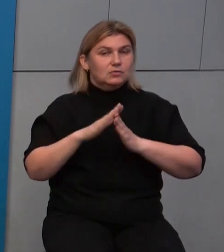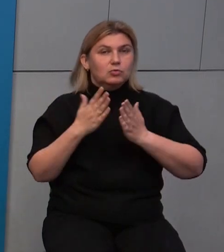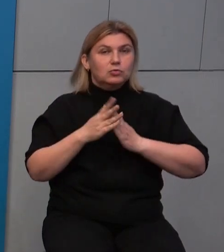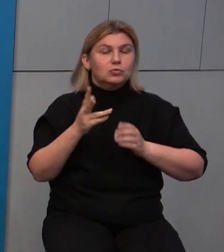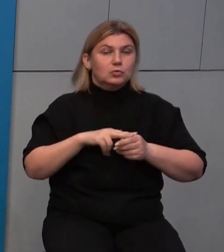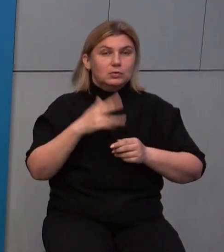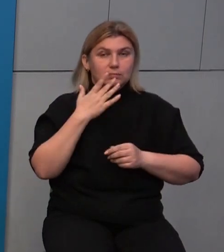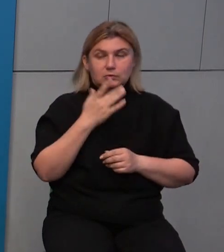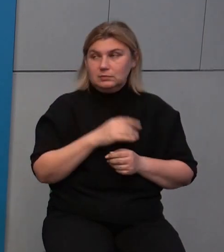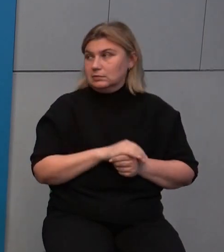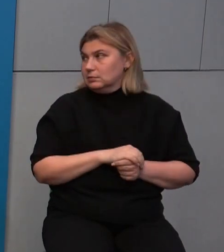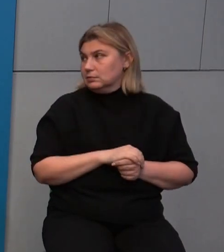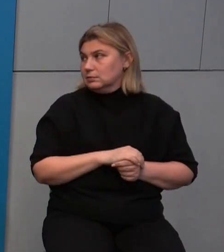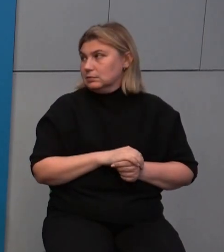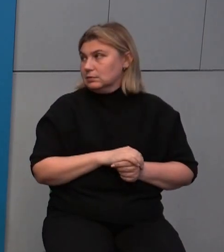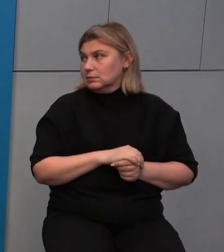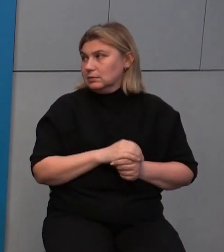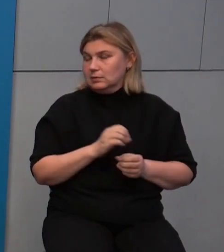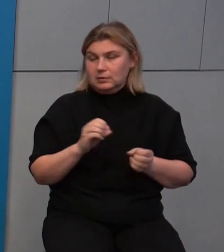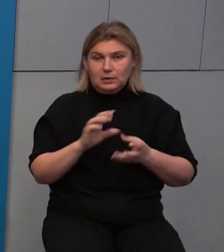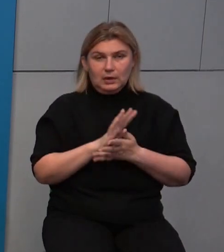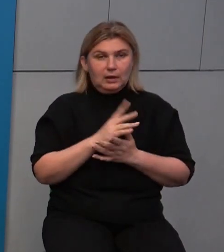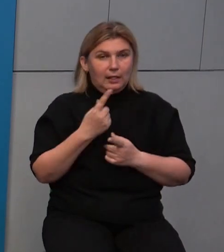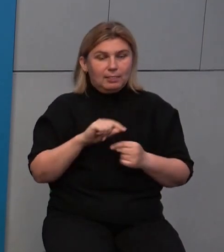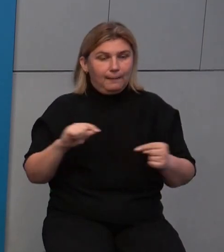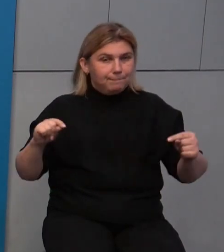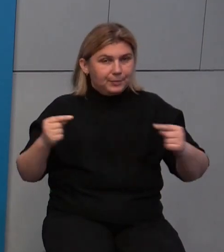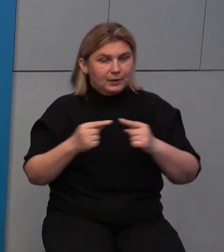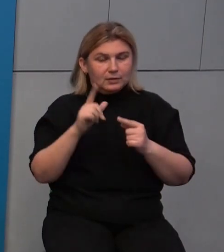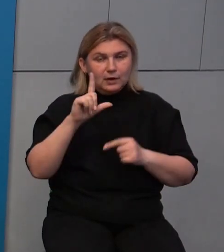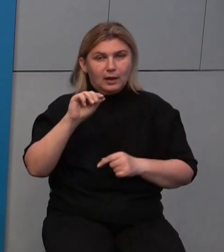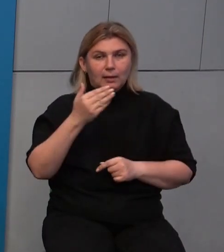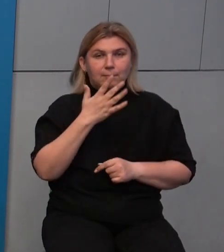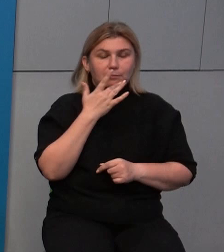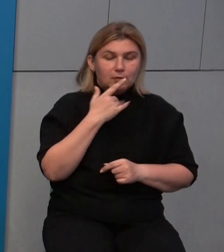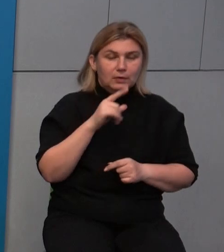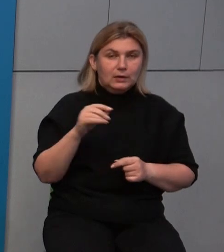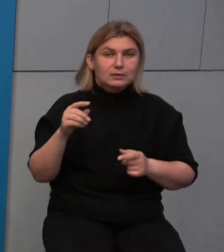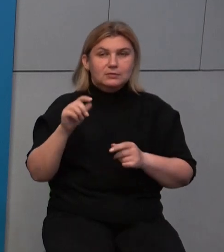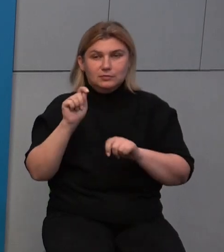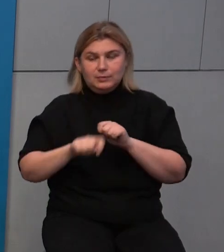Ogólnie ja już się przyzwyczaiłam, że nic się nie zgadza z tym, co Lem mówi. To wszystko, co on mówi, trzeba sprawdzić.